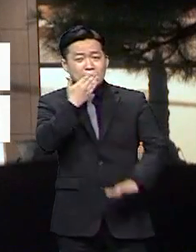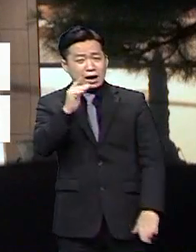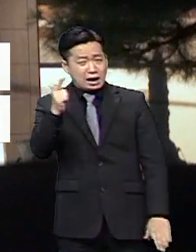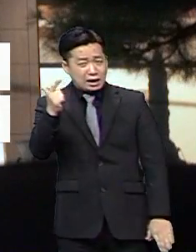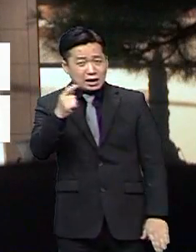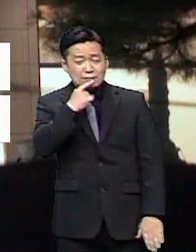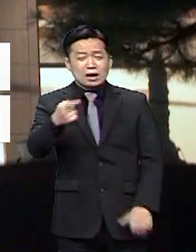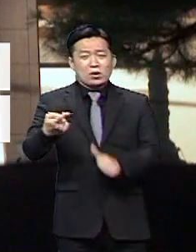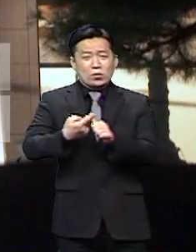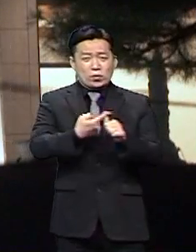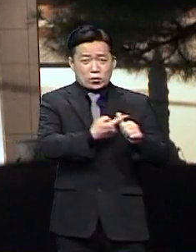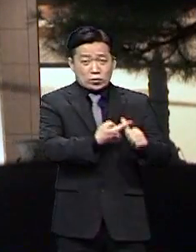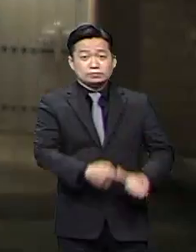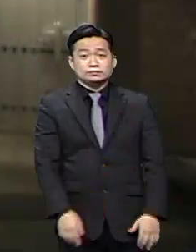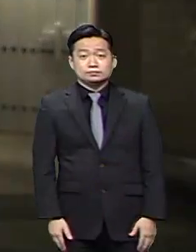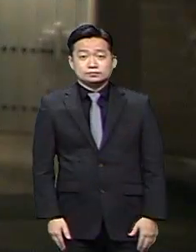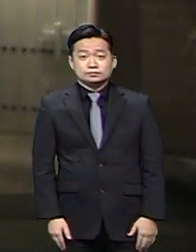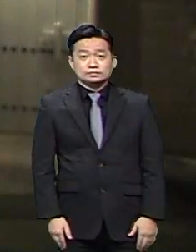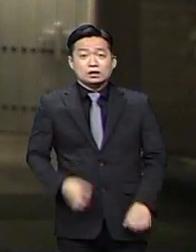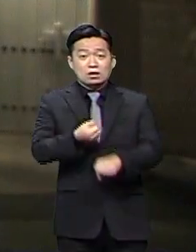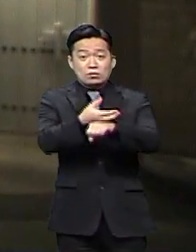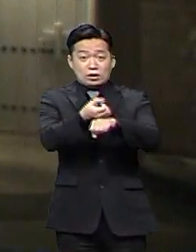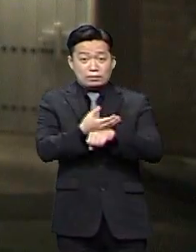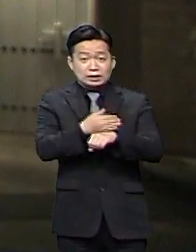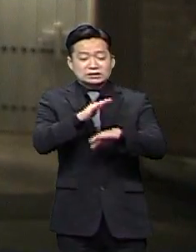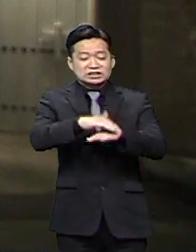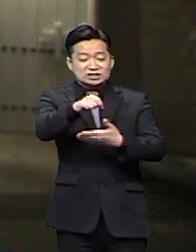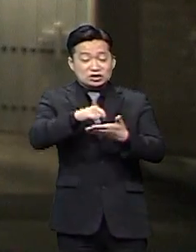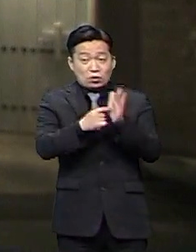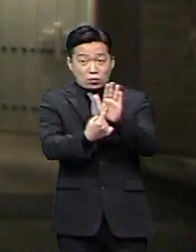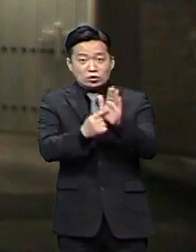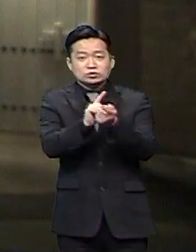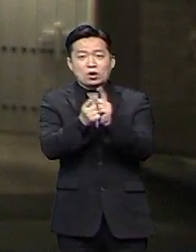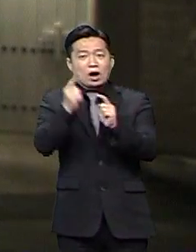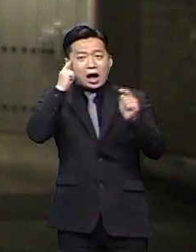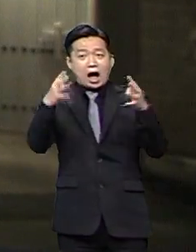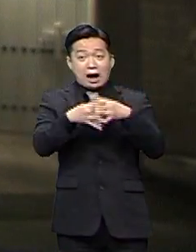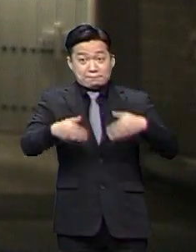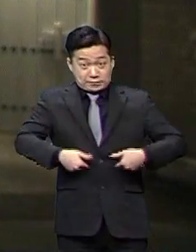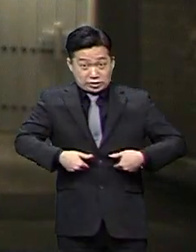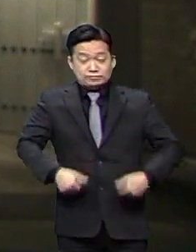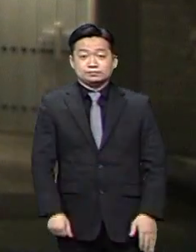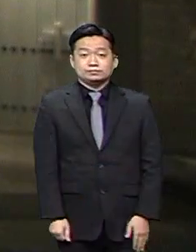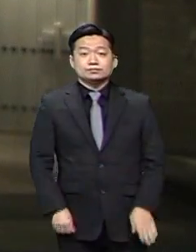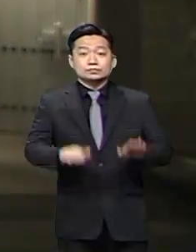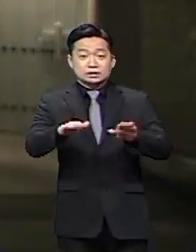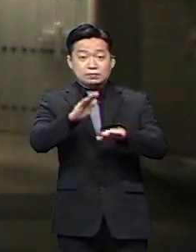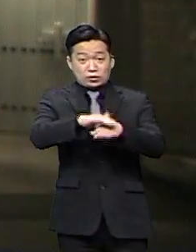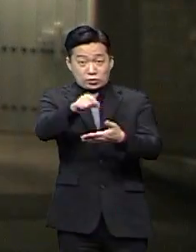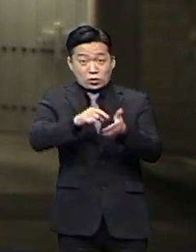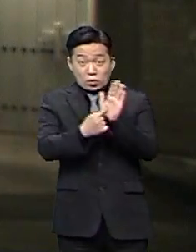있습니다. 외교 관례상 친서 공개에는 상호 합의가 필요한 만큼 이번 친서 공개에는 북한의